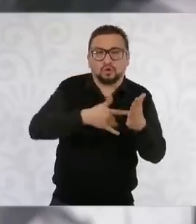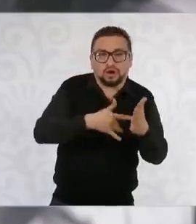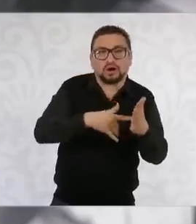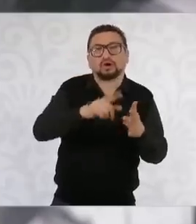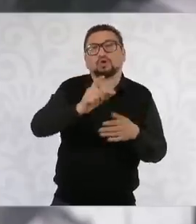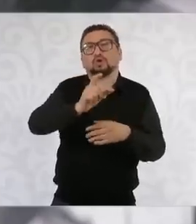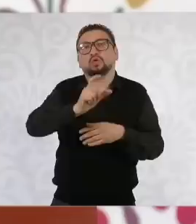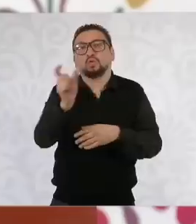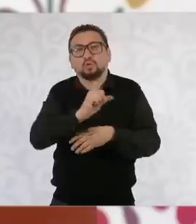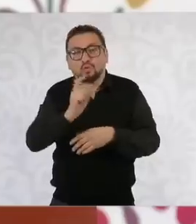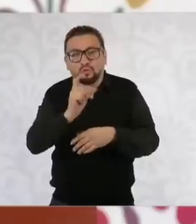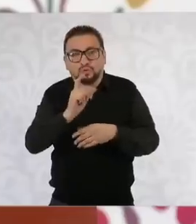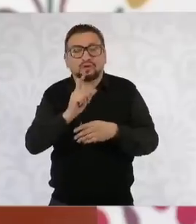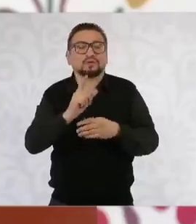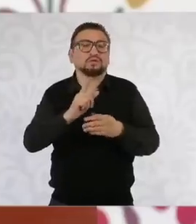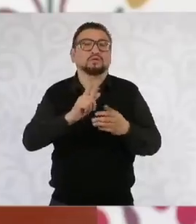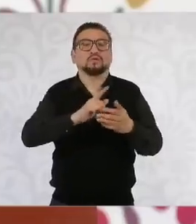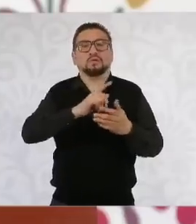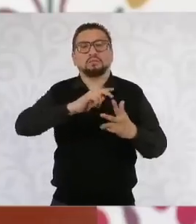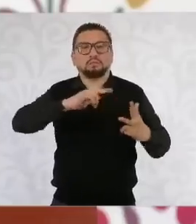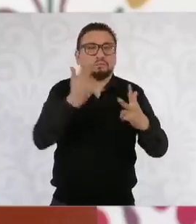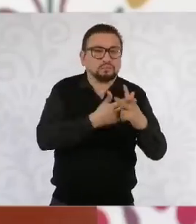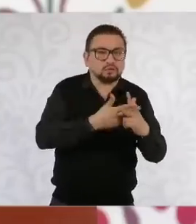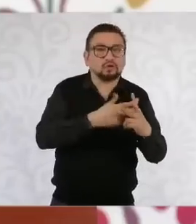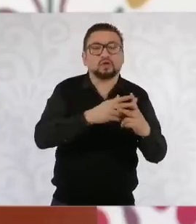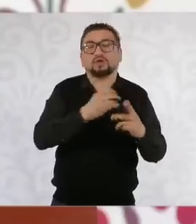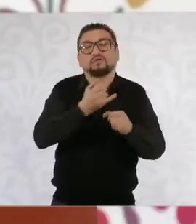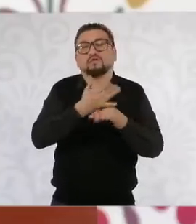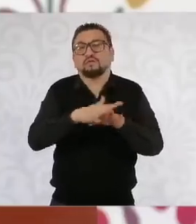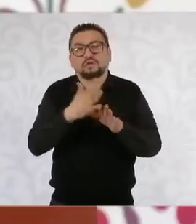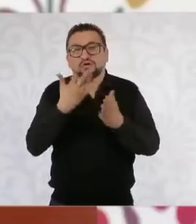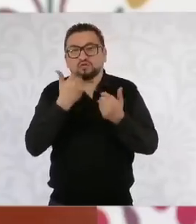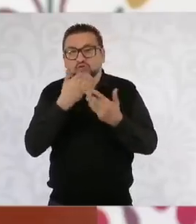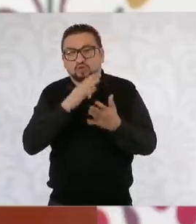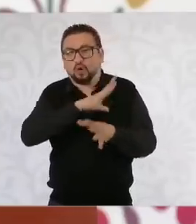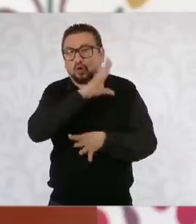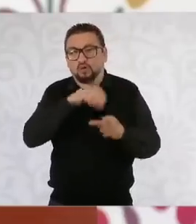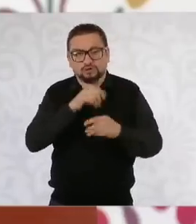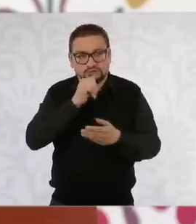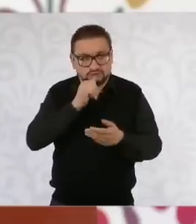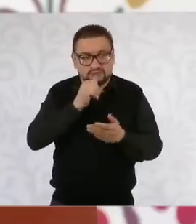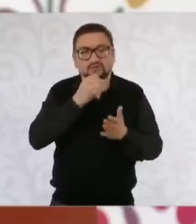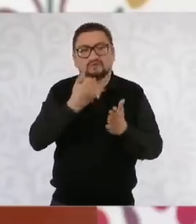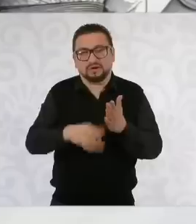el homicidio Eh pues a veces no se reportan no se reportan a tiempo o incluso Si hay duda de